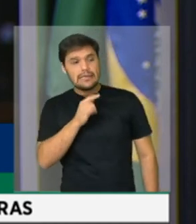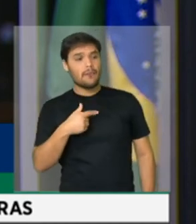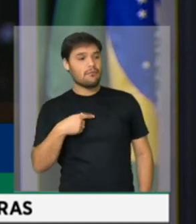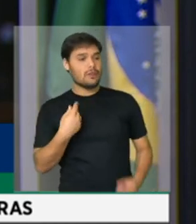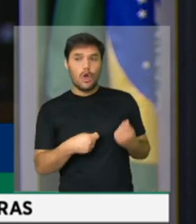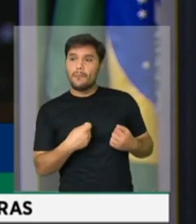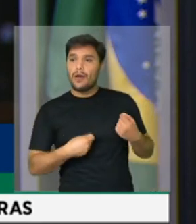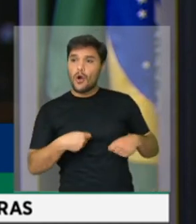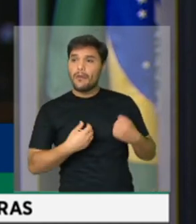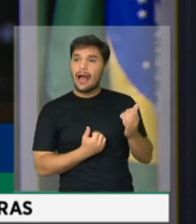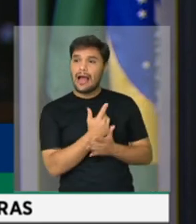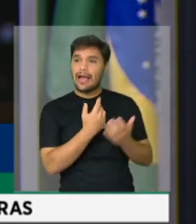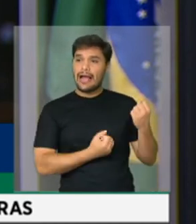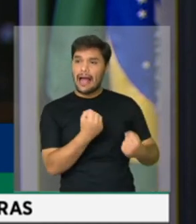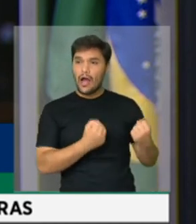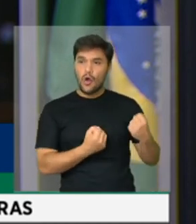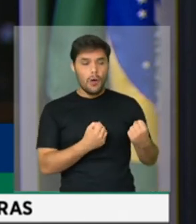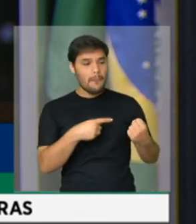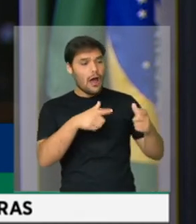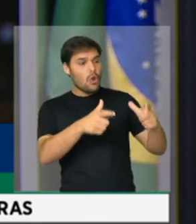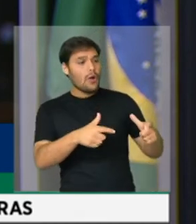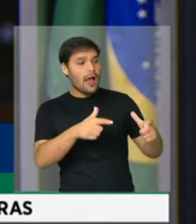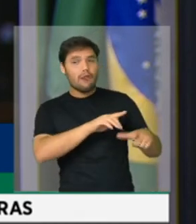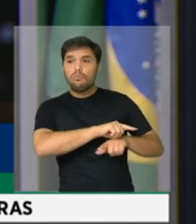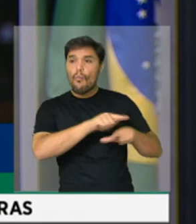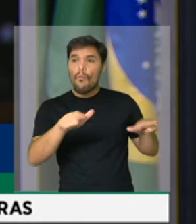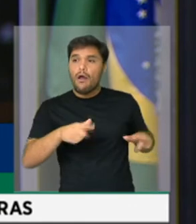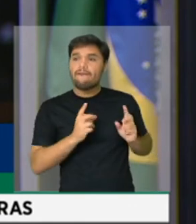GERAR ESSA ENERGIA... QUE VAI AUMENTAR... DEMASIADAMENTE O CUSTO PARA ESSA ENERGIA, QUE JÁ É UMA ENERGIA CARA, A